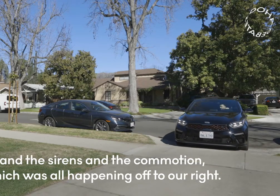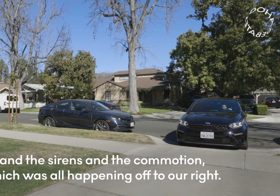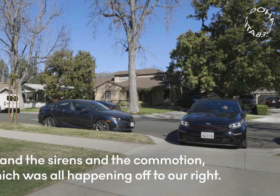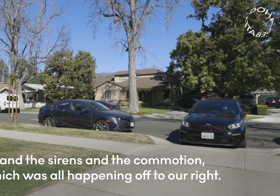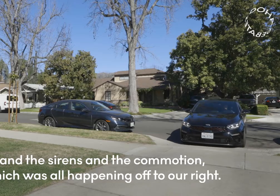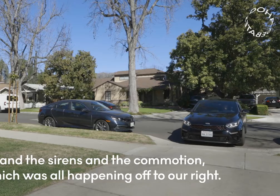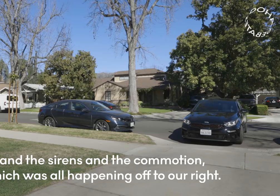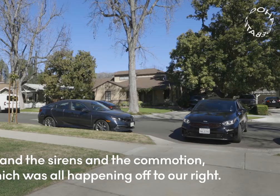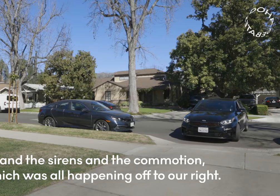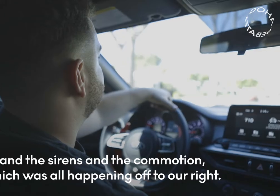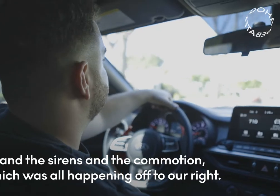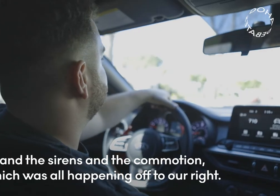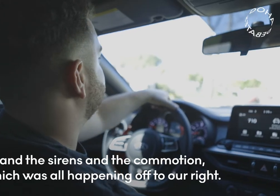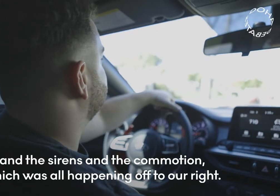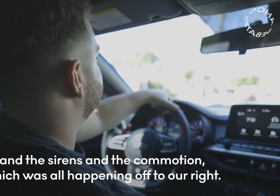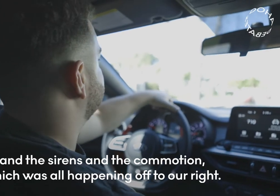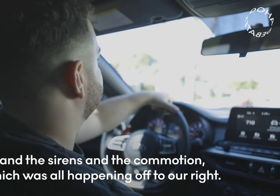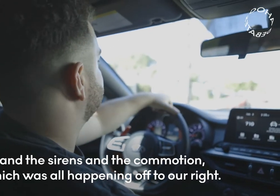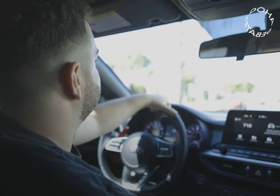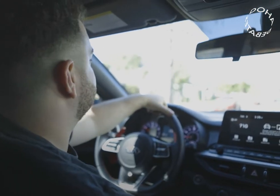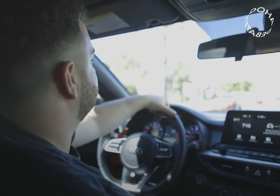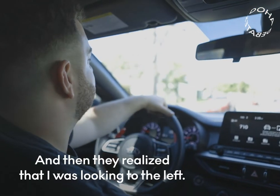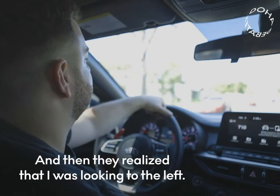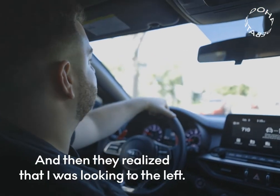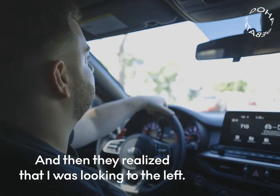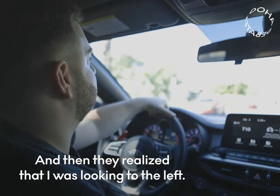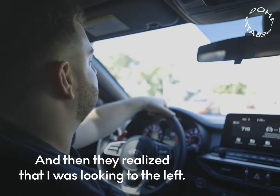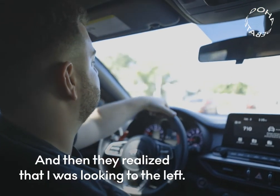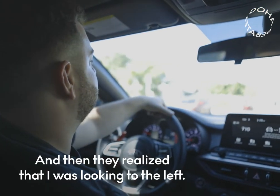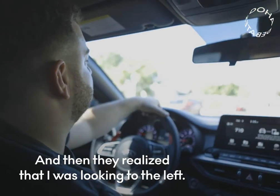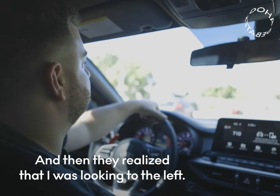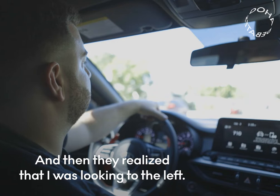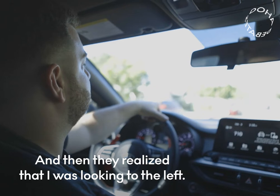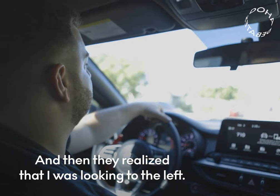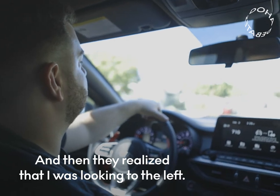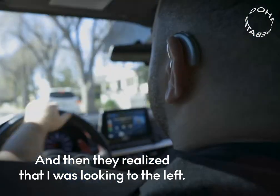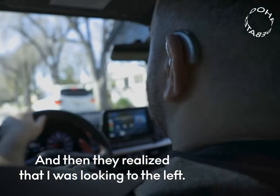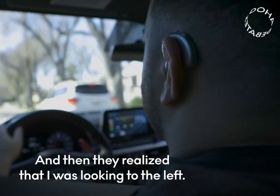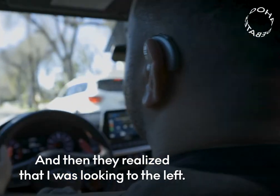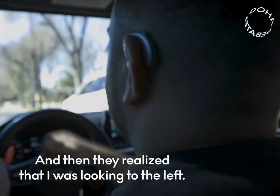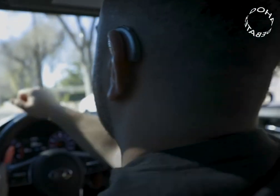وصفارات الإنذار والهرج والمرج، التي كانت تحدث على يميننا، ثم أدركوا أنني كنت أنظر إلى اليسار.